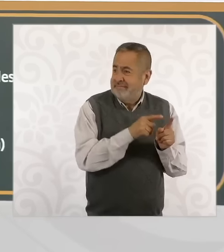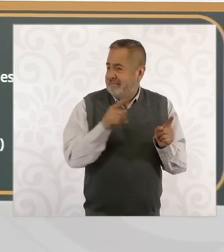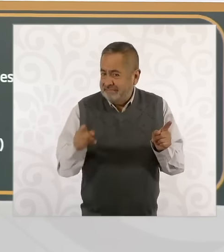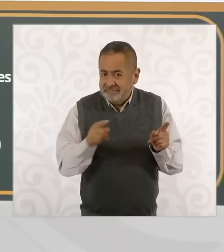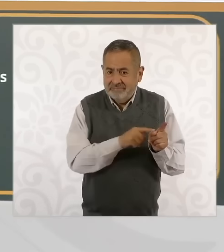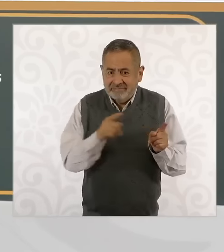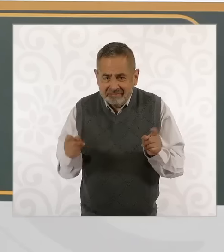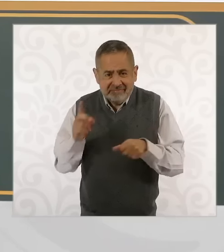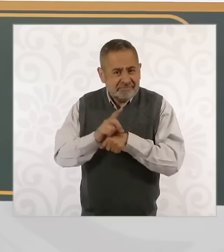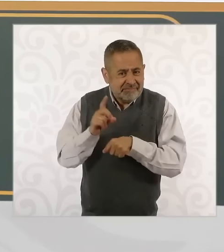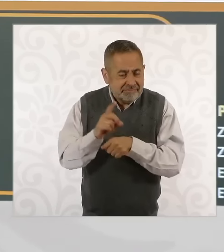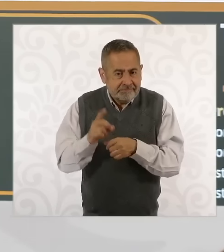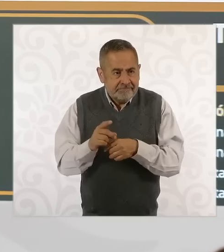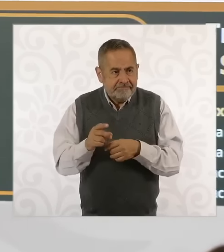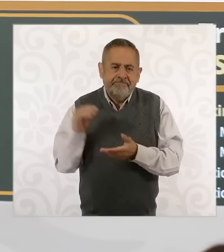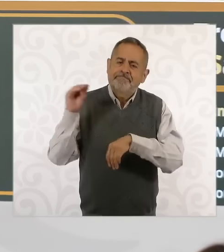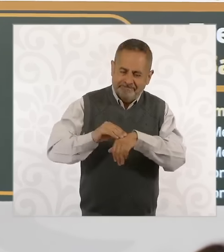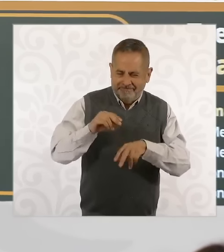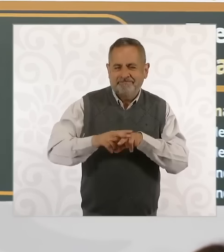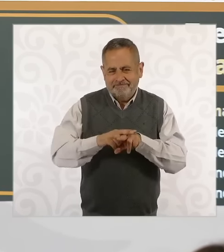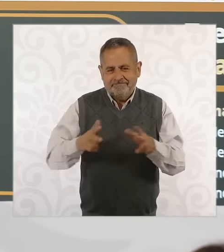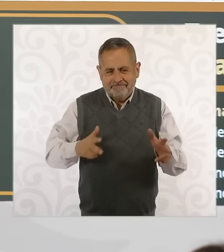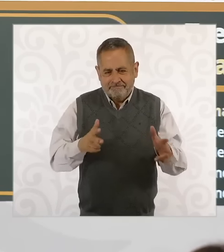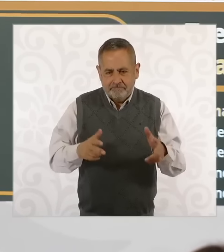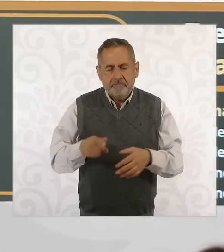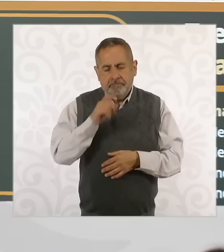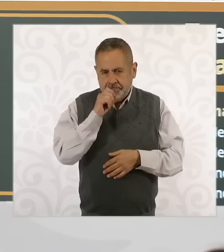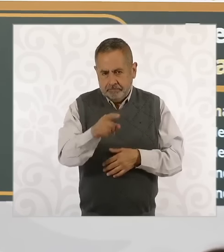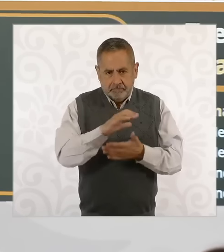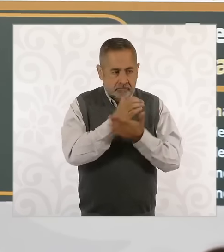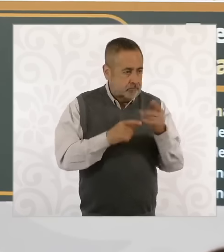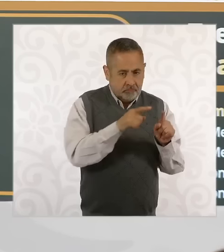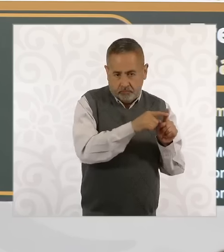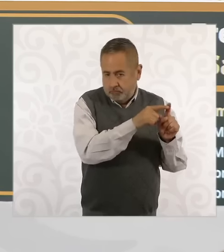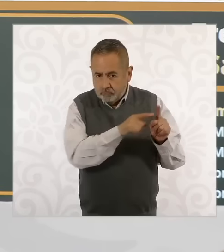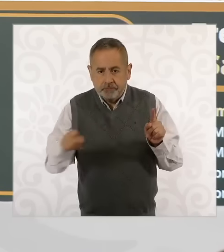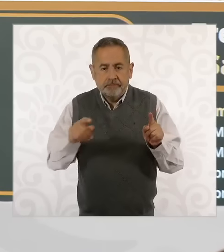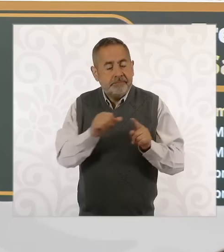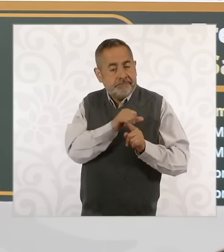Sin embargo, dentro de este mismo contrato es toda la eh conexión hasta la zona metropolitana